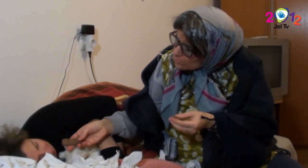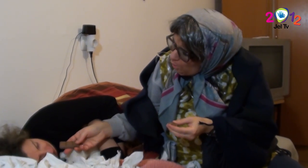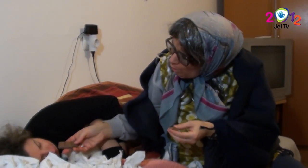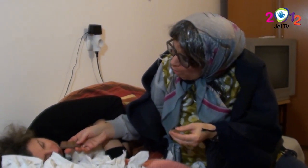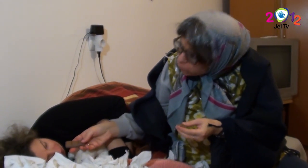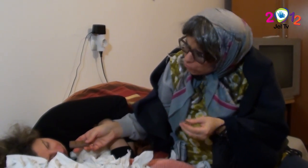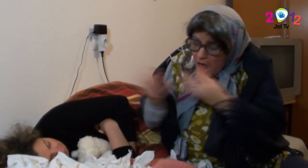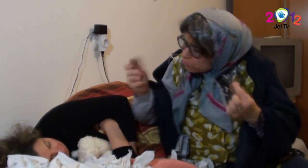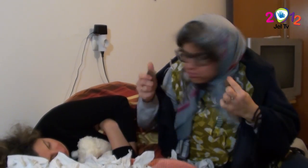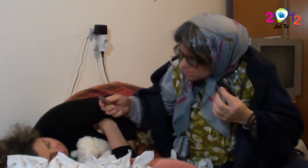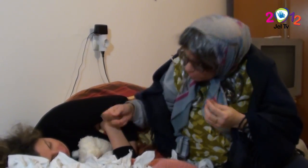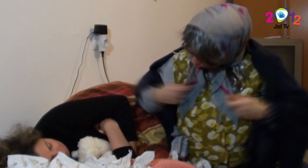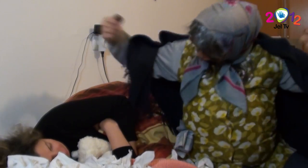Nézd a hasamat!